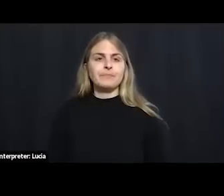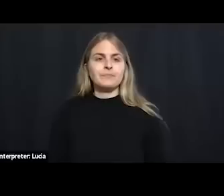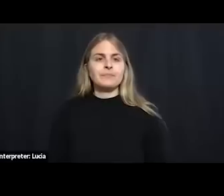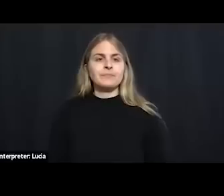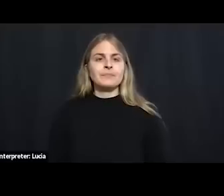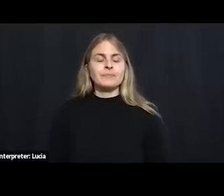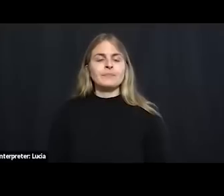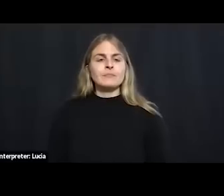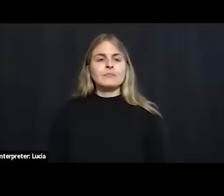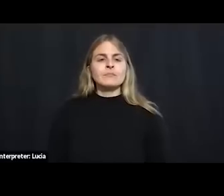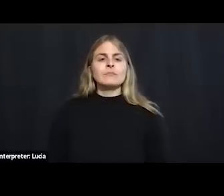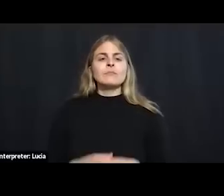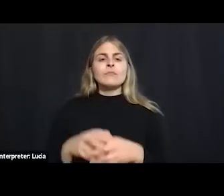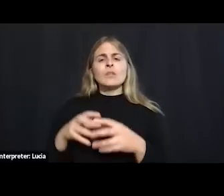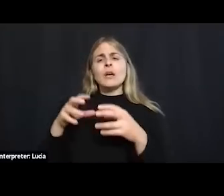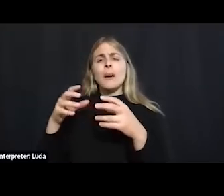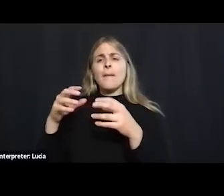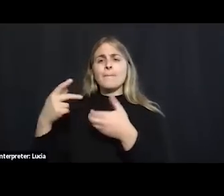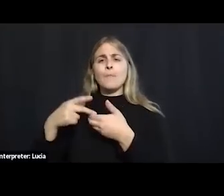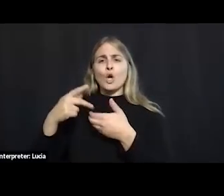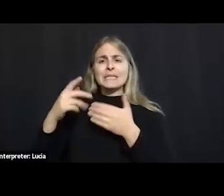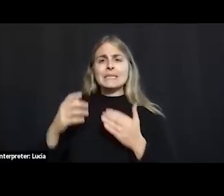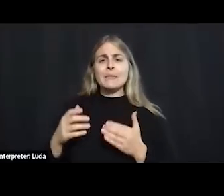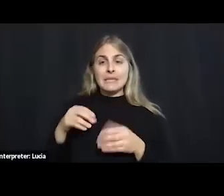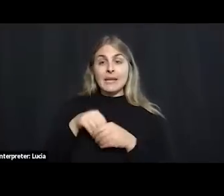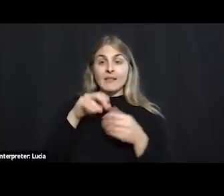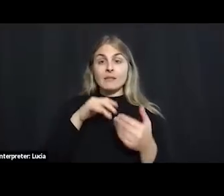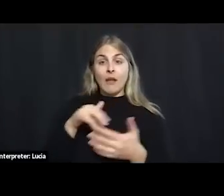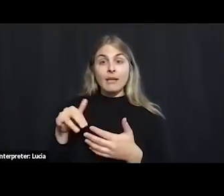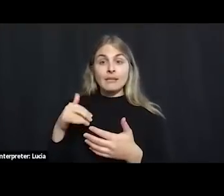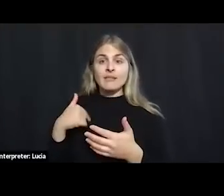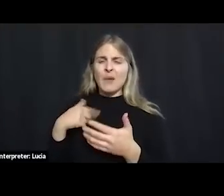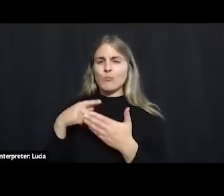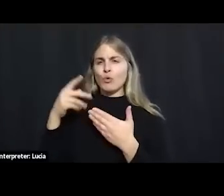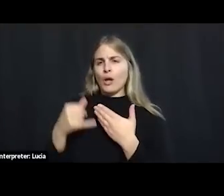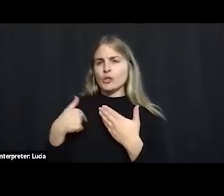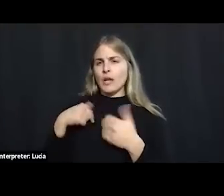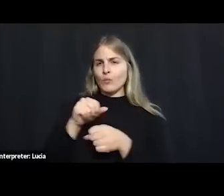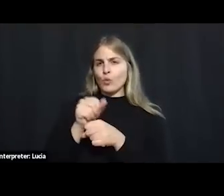Los participantes en estudios que he realizado y en proyectos en los que he trabajado los han descrito de la siguiente manera.